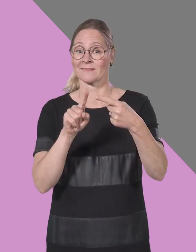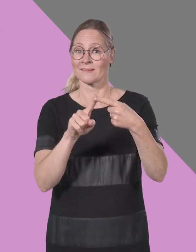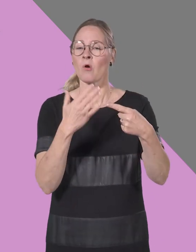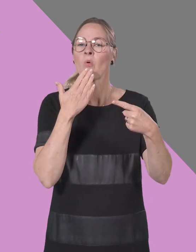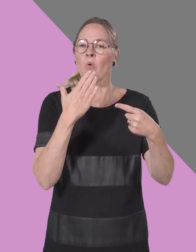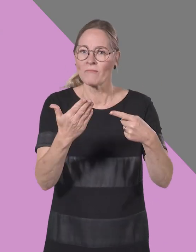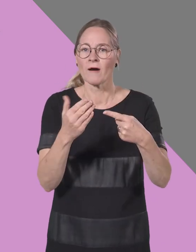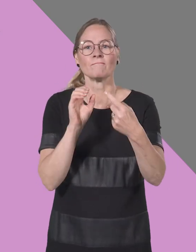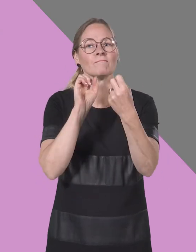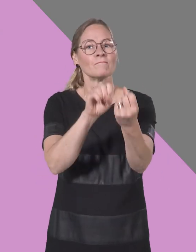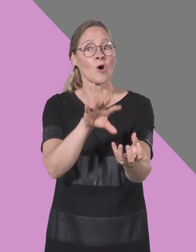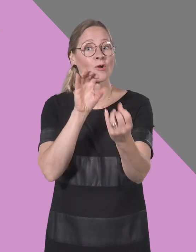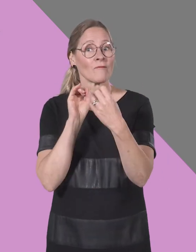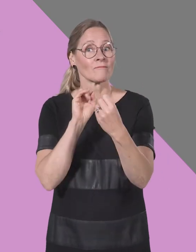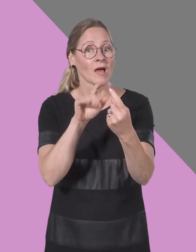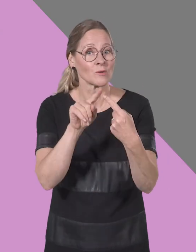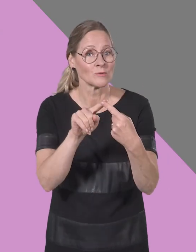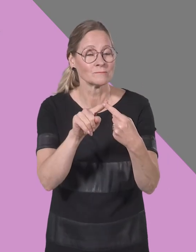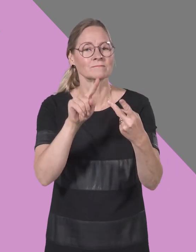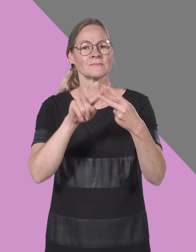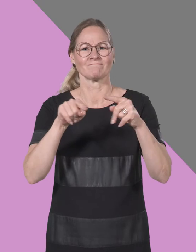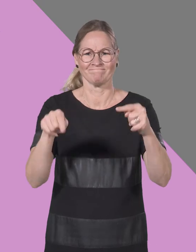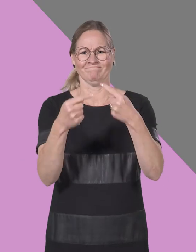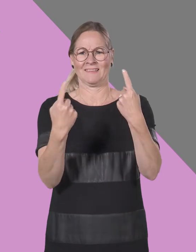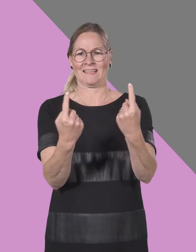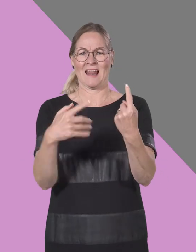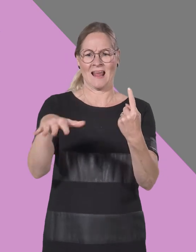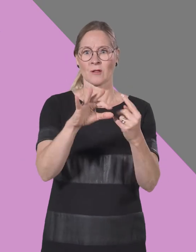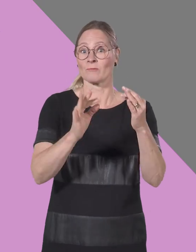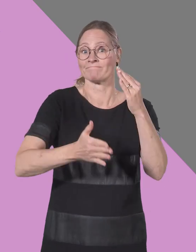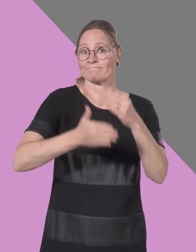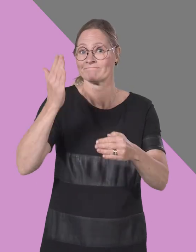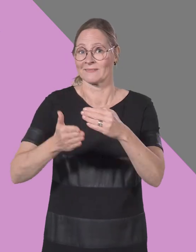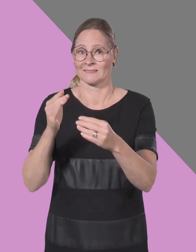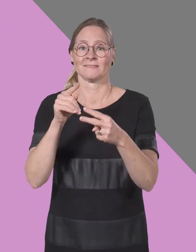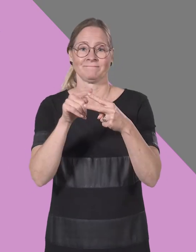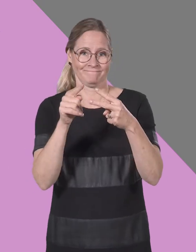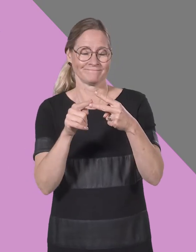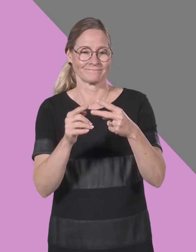hyvään vuorovaikutukseen sekä konflikti- tilanteisiin ja niiden ratkaisemiseen.